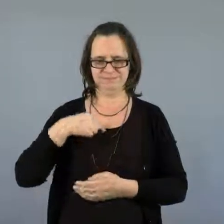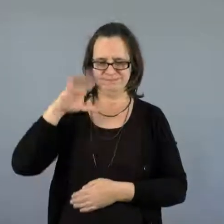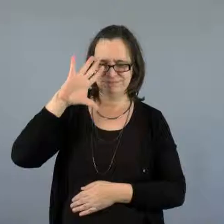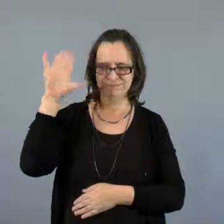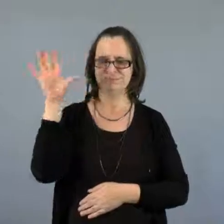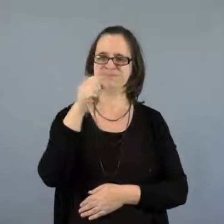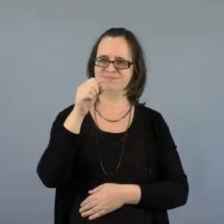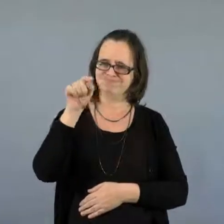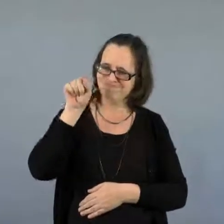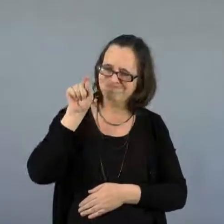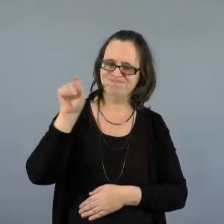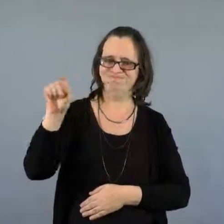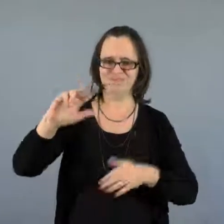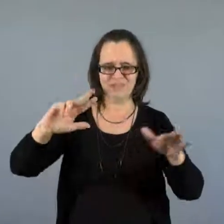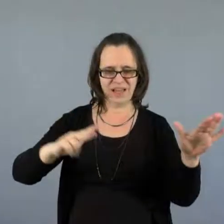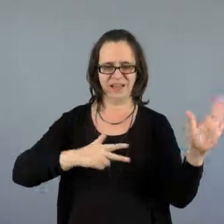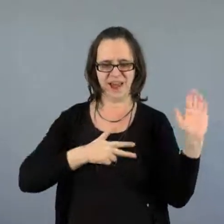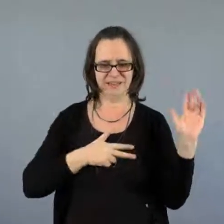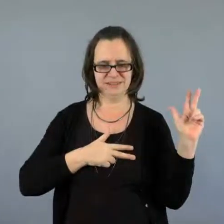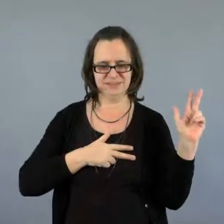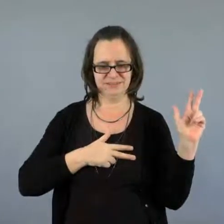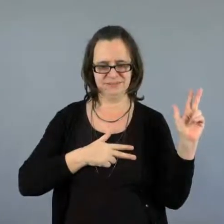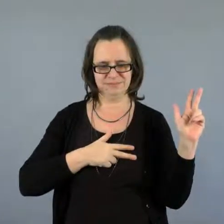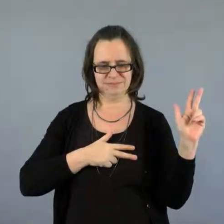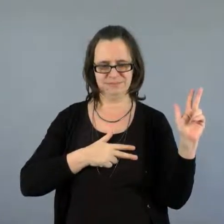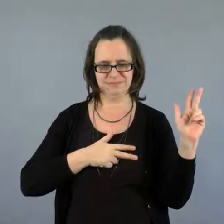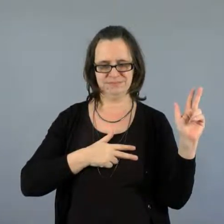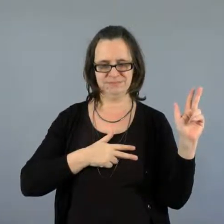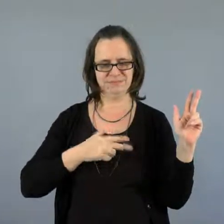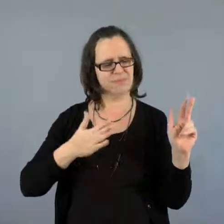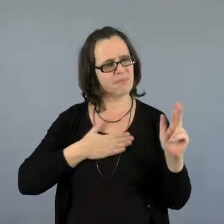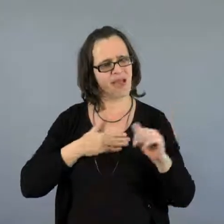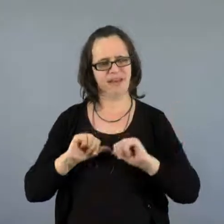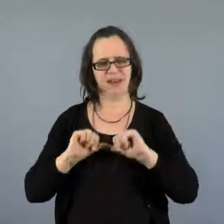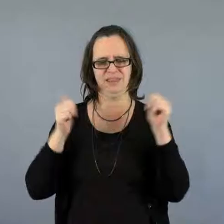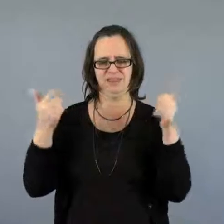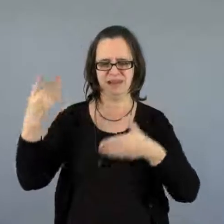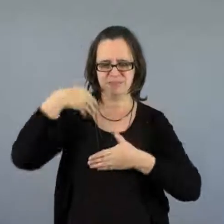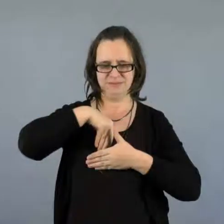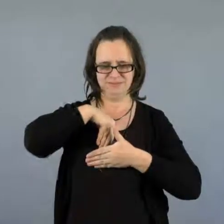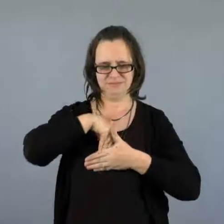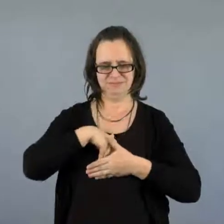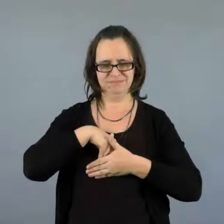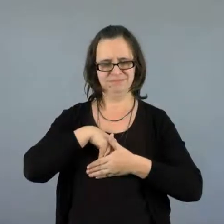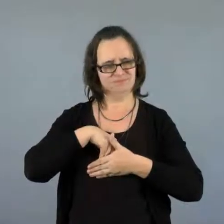Ich begreife, durch Jesus ist Wahrheit in meinem Leben